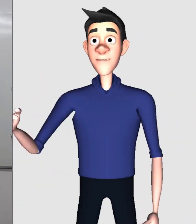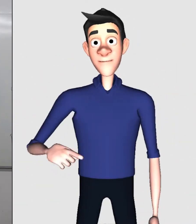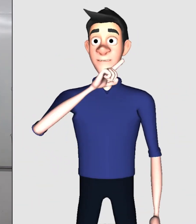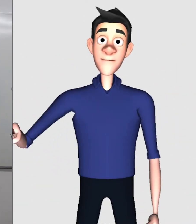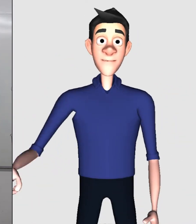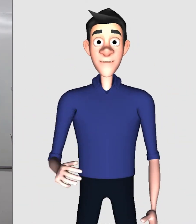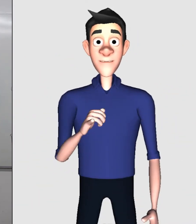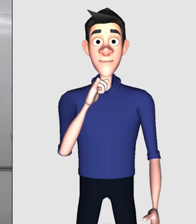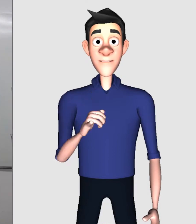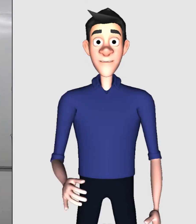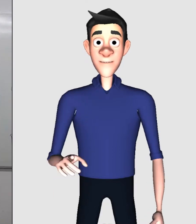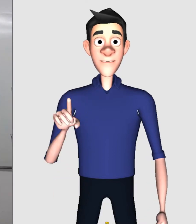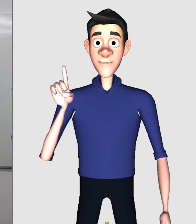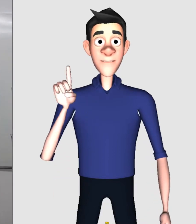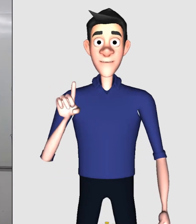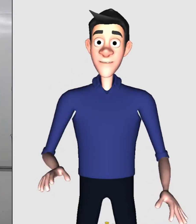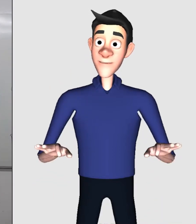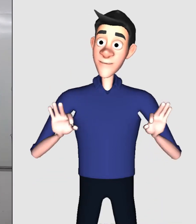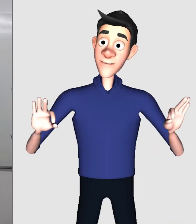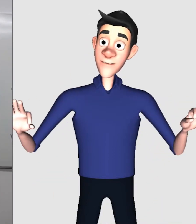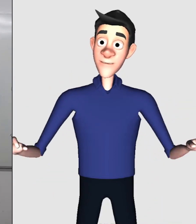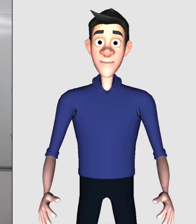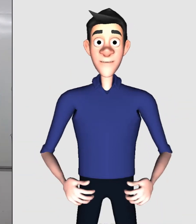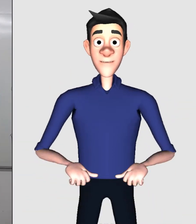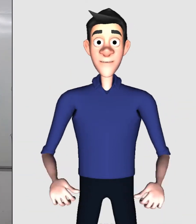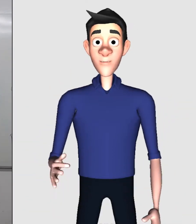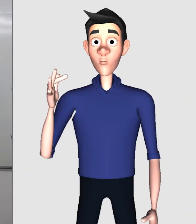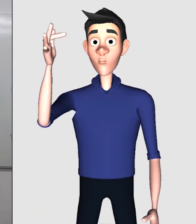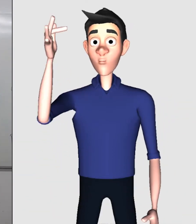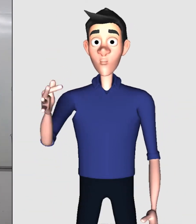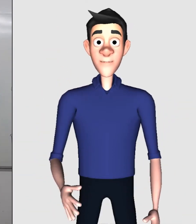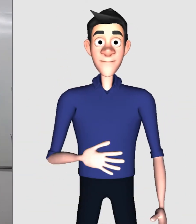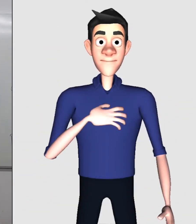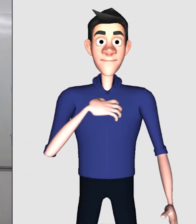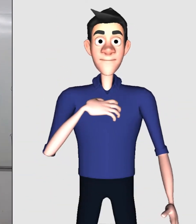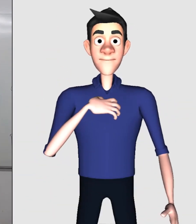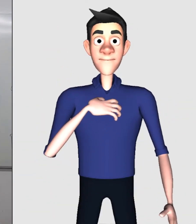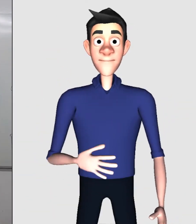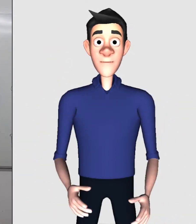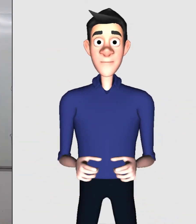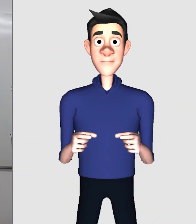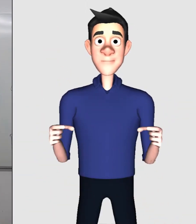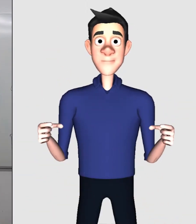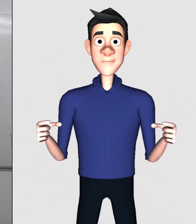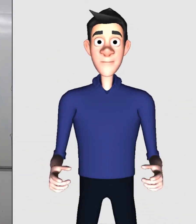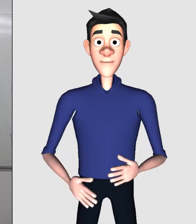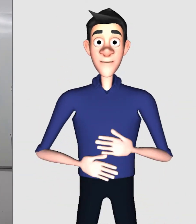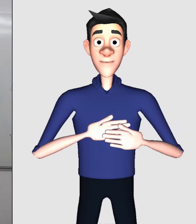Tem uma pra cima, que é k2 vezes x2, é a força da mola